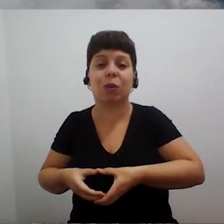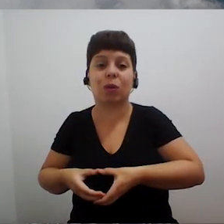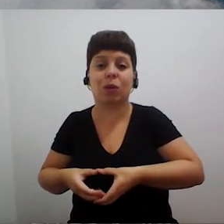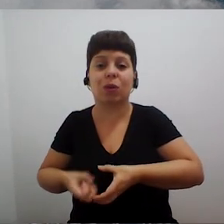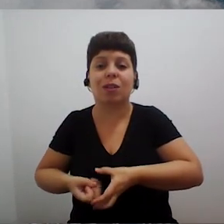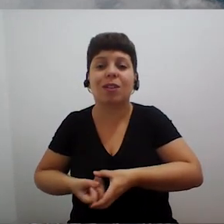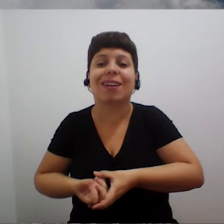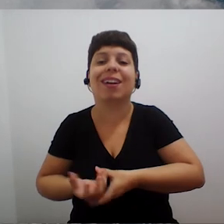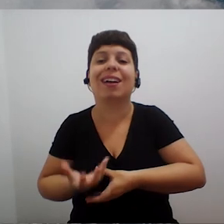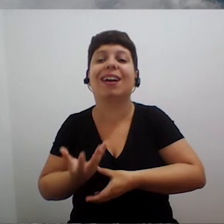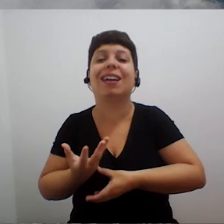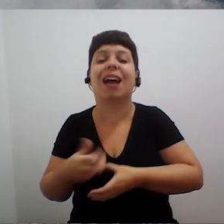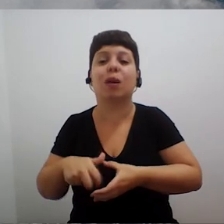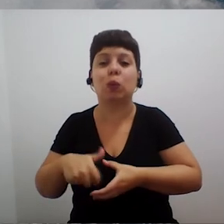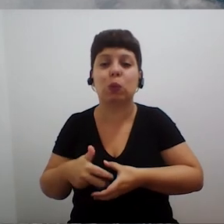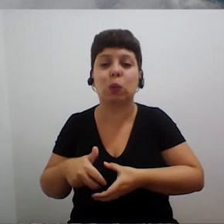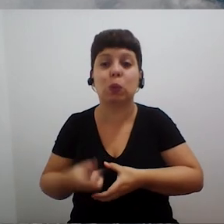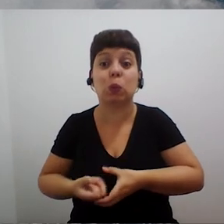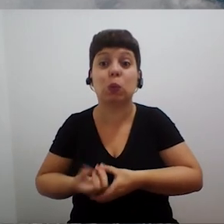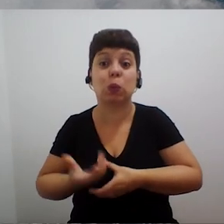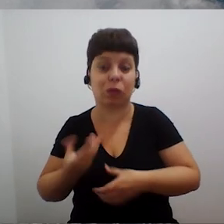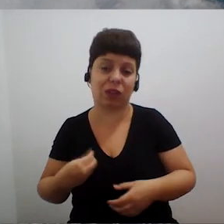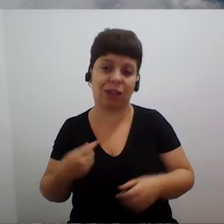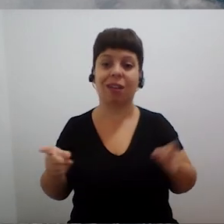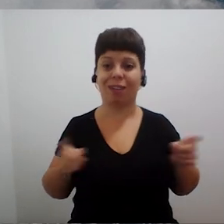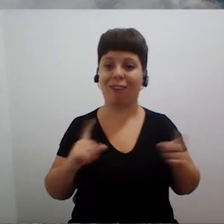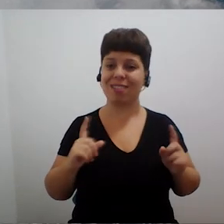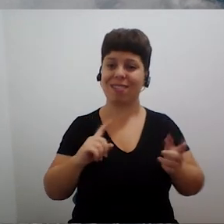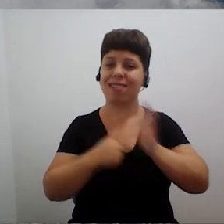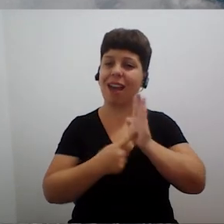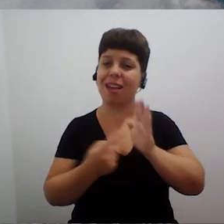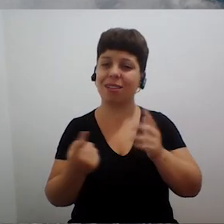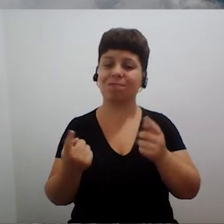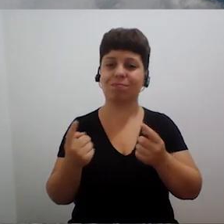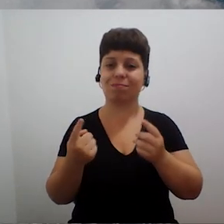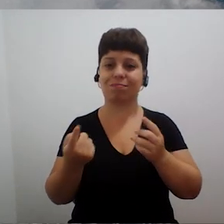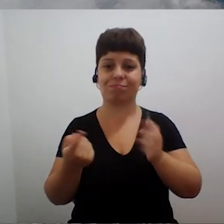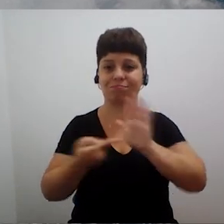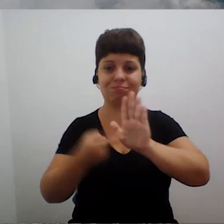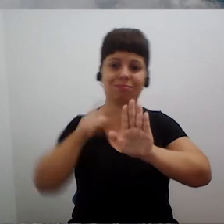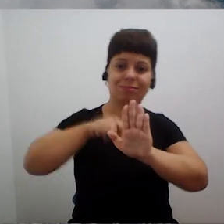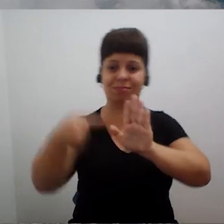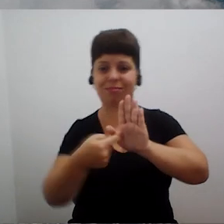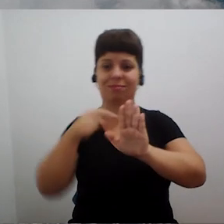ou que possibilita o nascimento para a vida para o jeito. Por outro lado grande parte da atividade